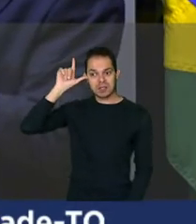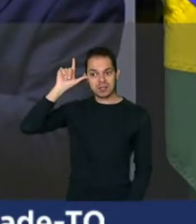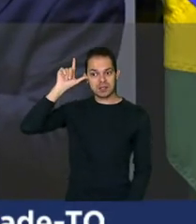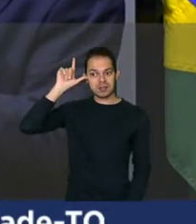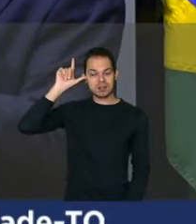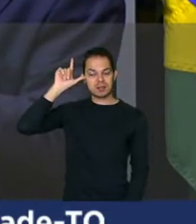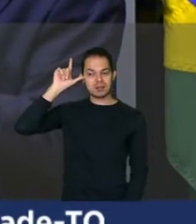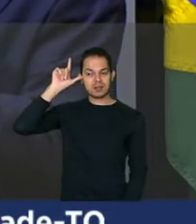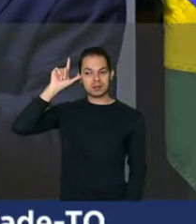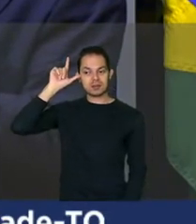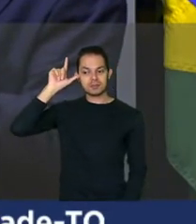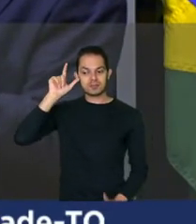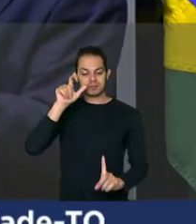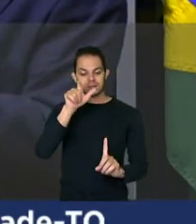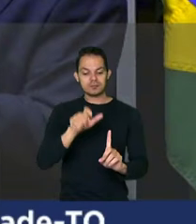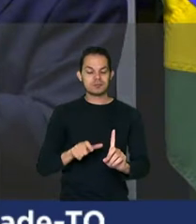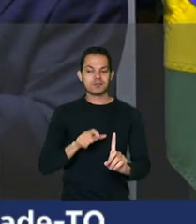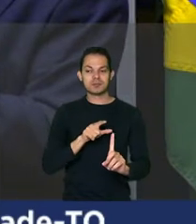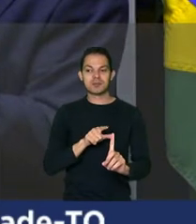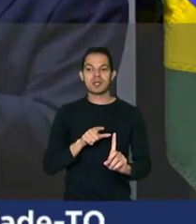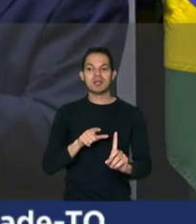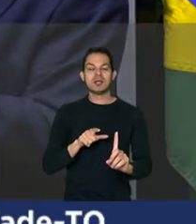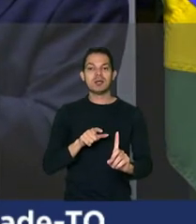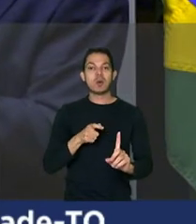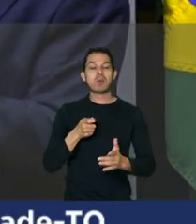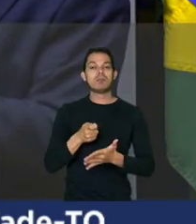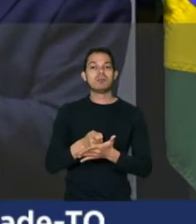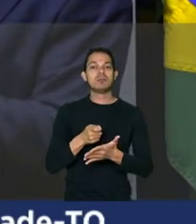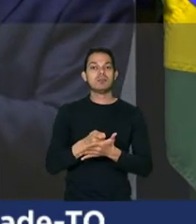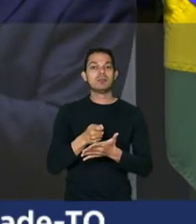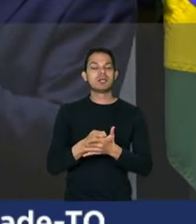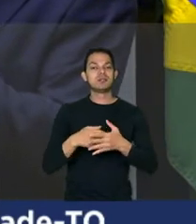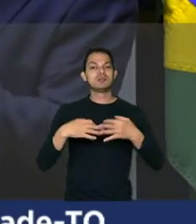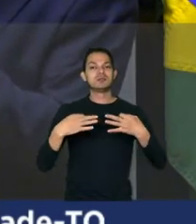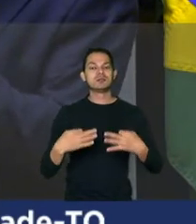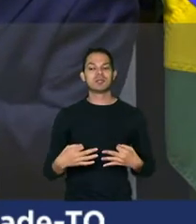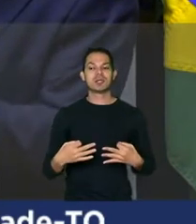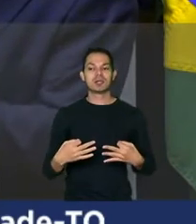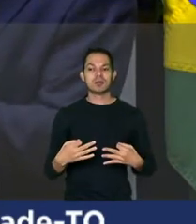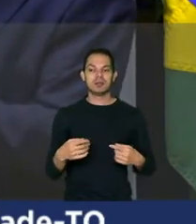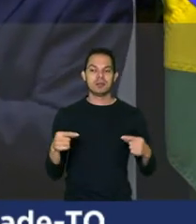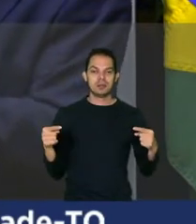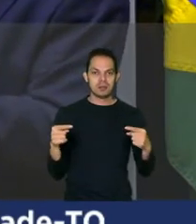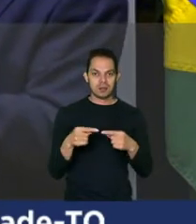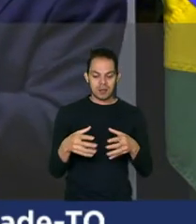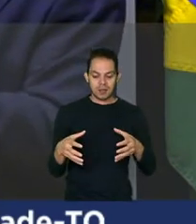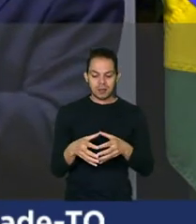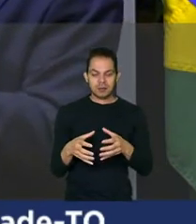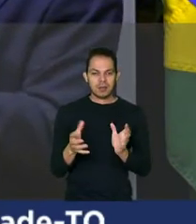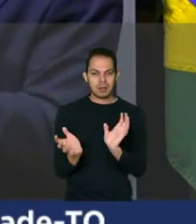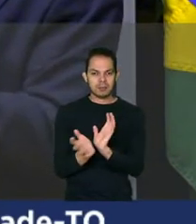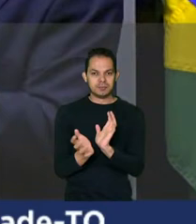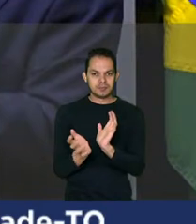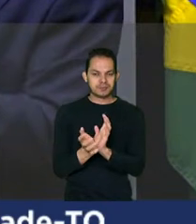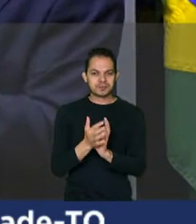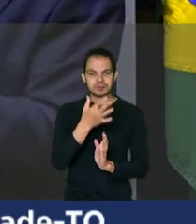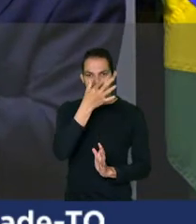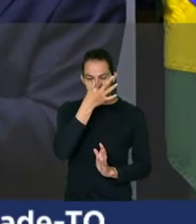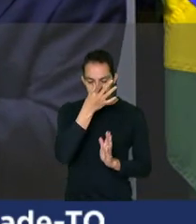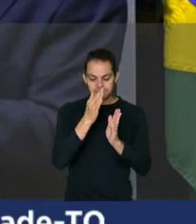DECEPÇÃO AQUI, O LÍDER DE GOVERNO BOLSONARO ONTEM DEVERIA TER TIDO TIDO...